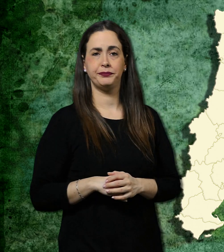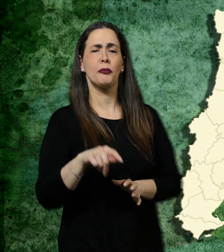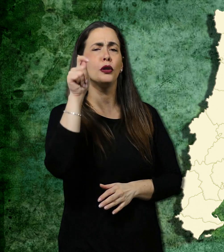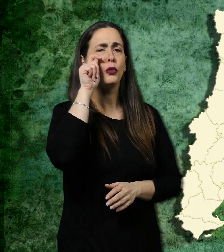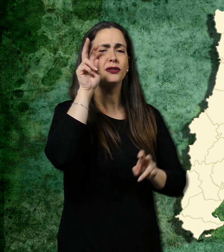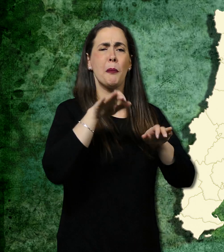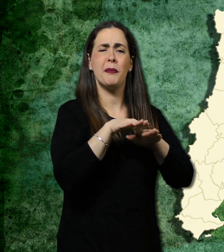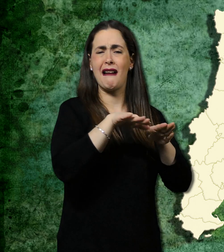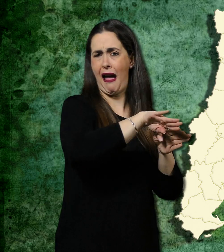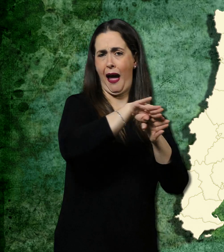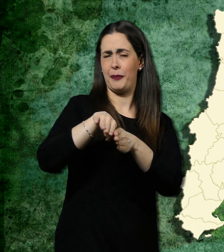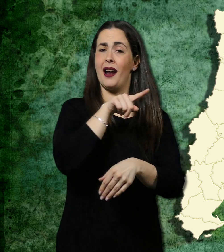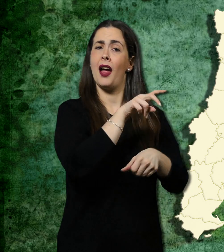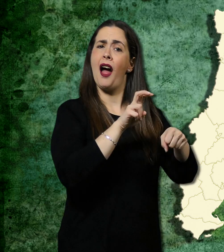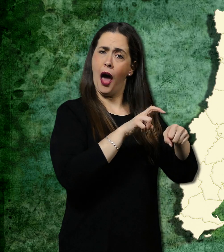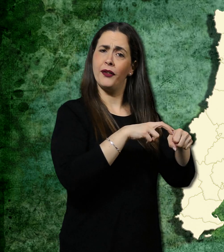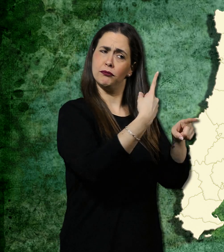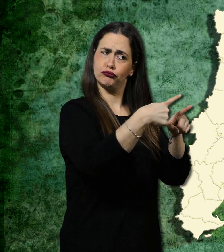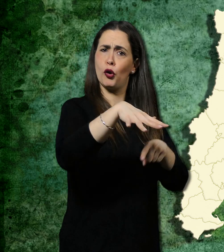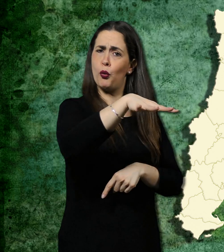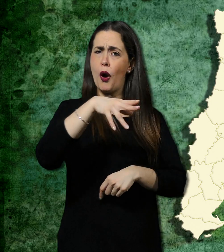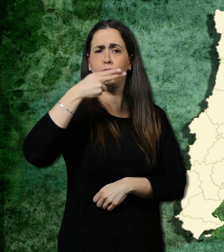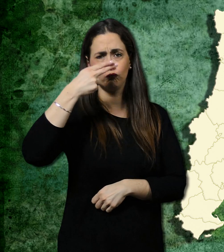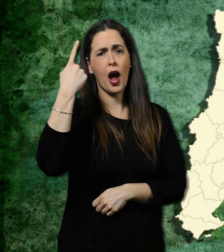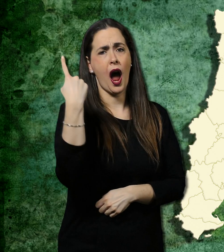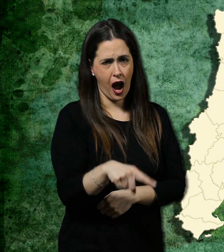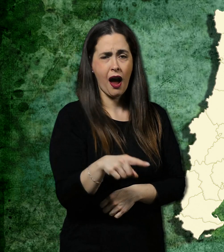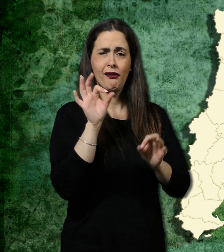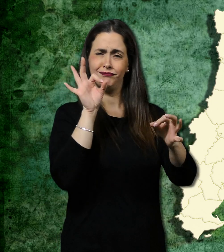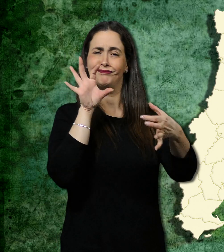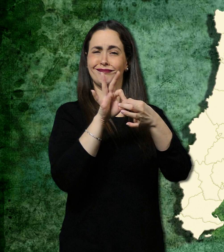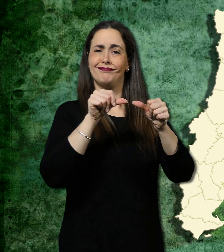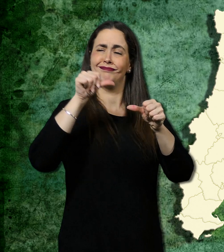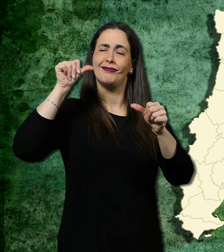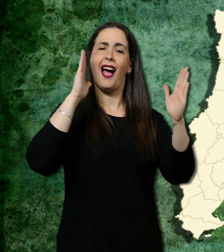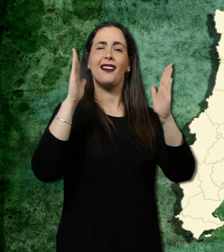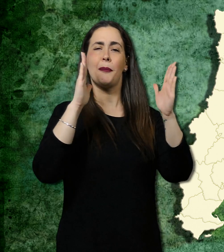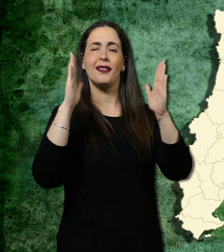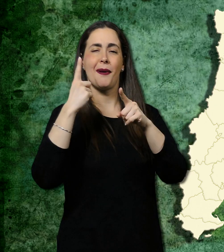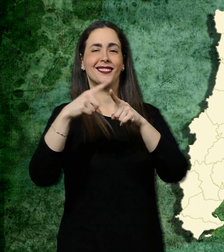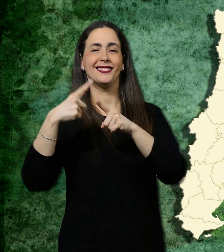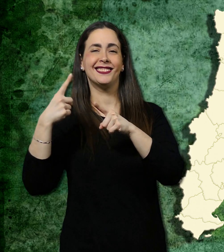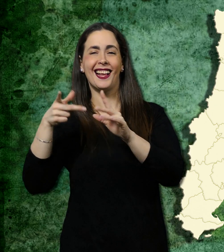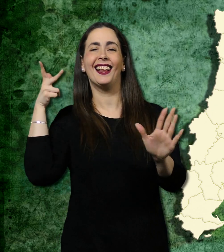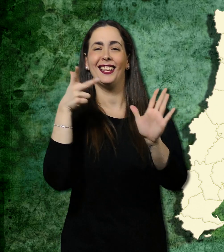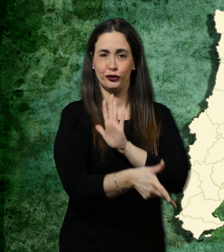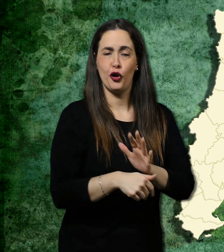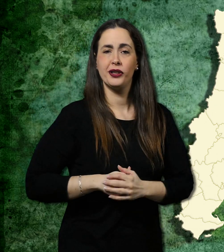Però a part del reclam turístic de les platges, Calafell ofereix altres llocs d’interès relacionats amb diferents etapes de la seva història,